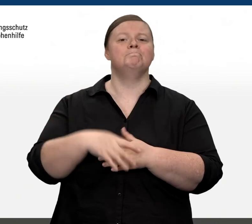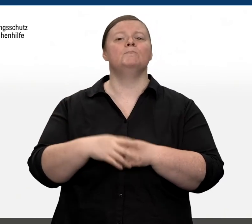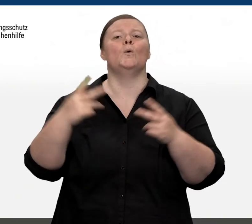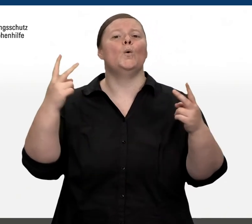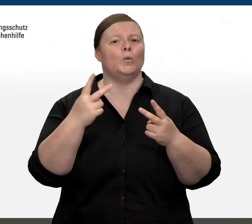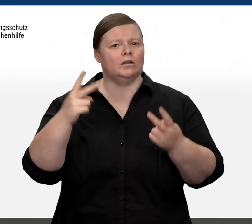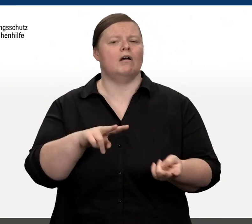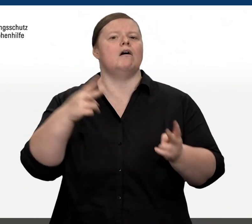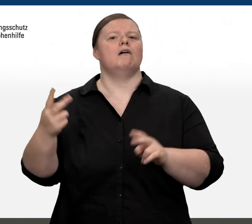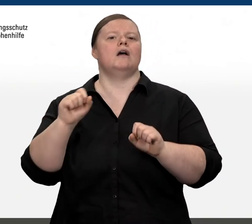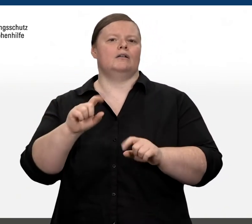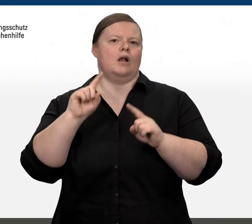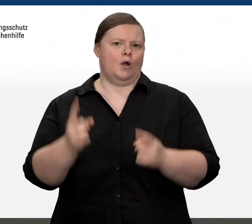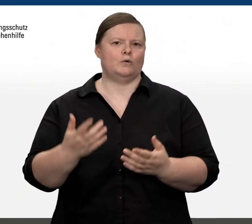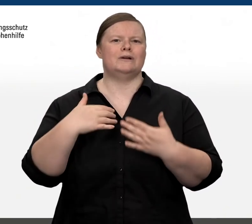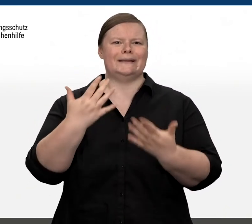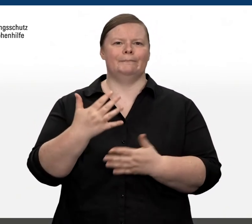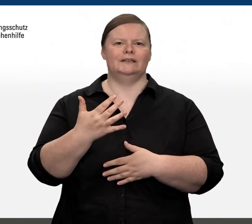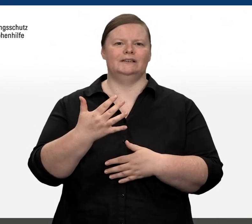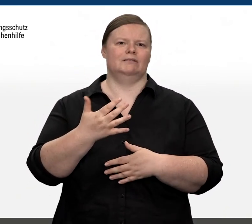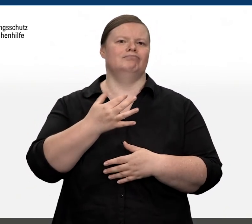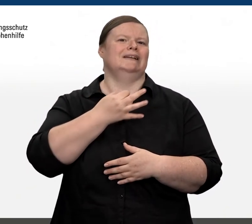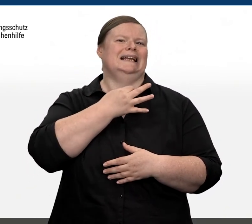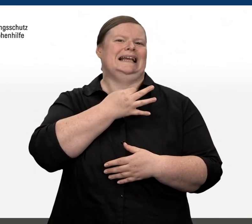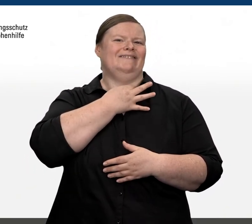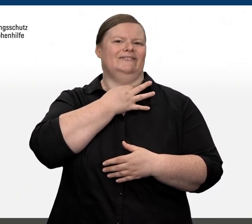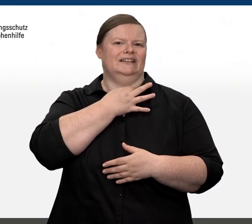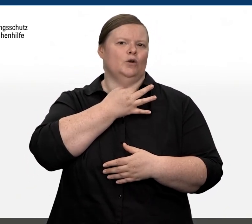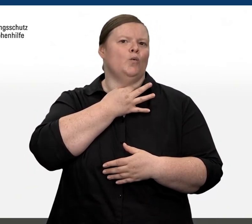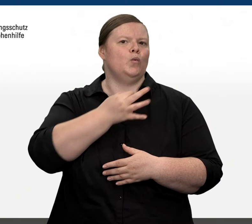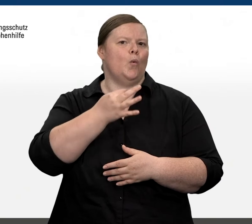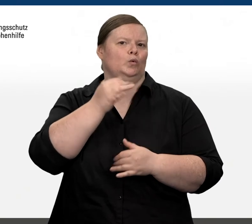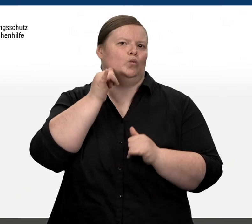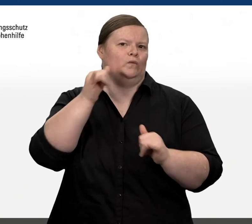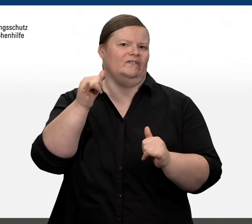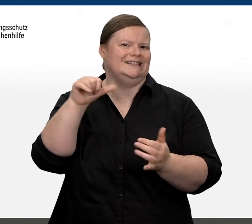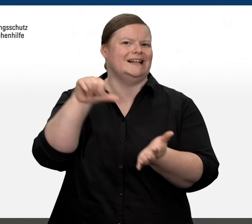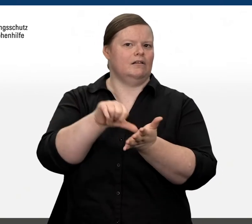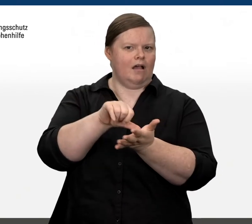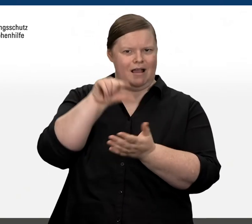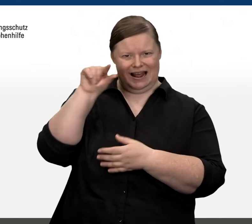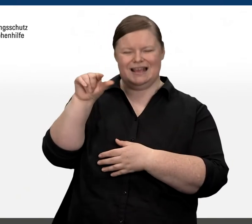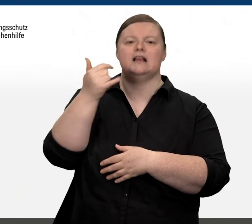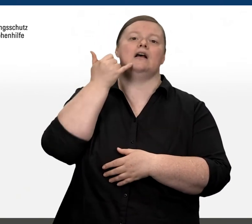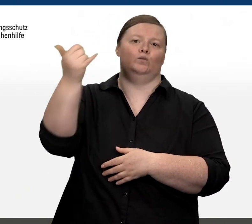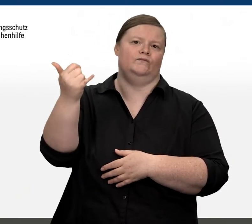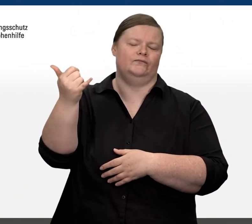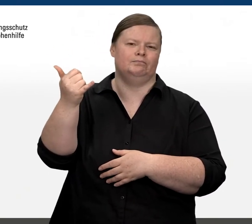oder der Giftnotrufzentrale.